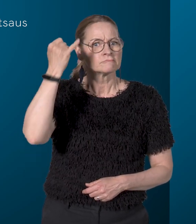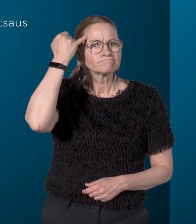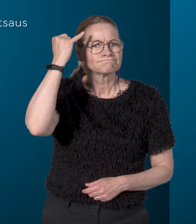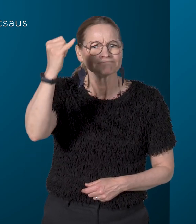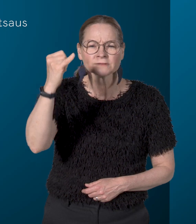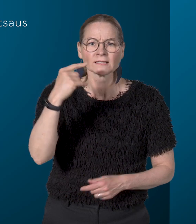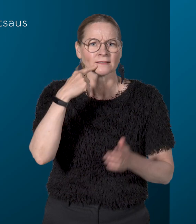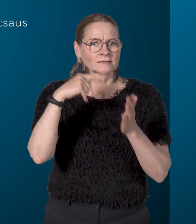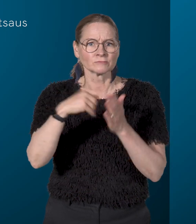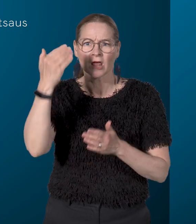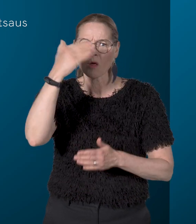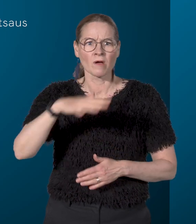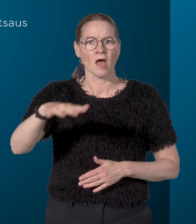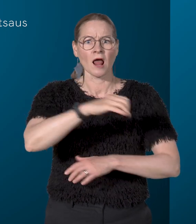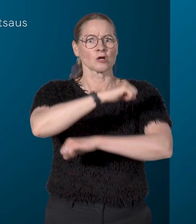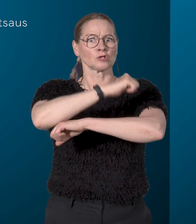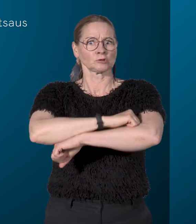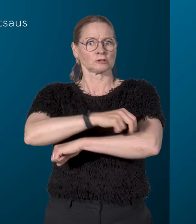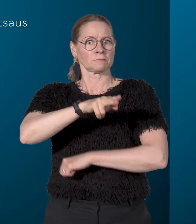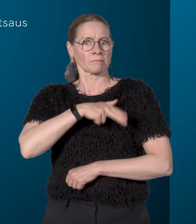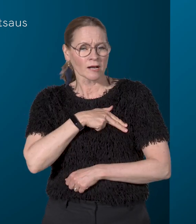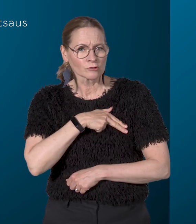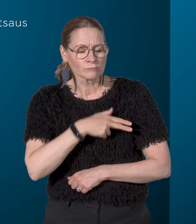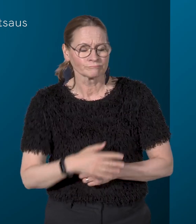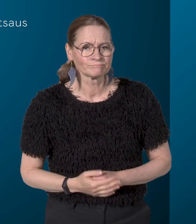joka ideoi muun muassa elokuva-alan Jussi-palkinnon.